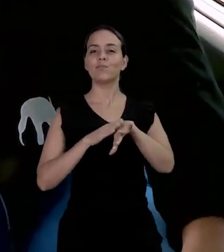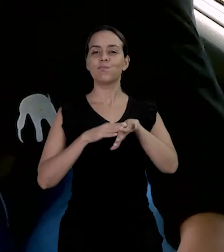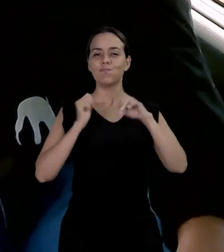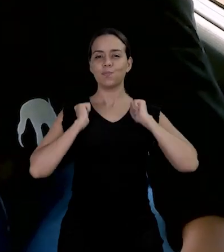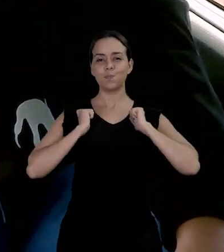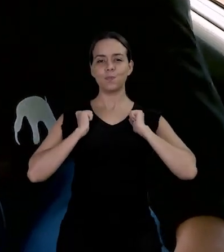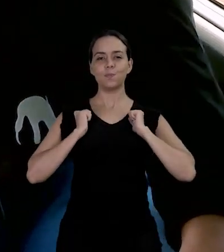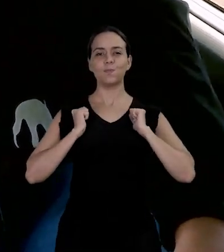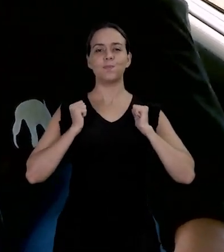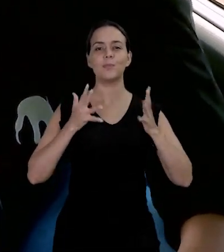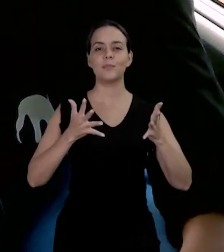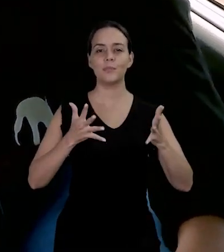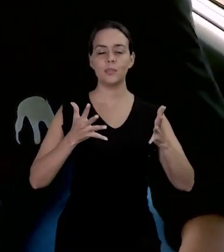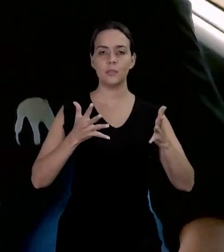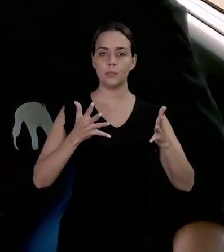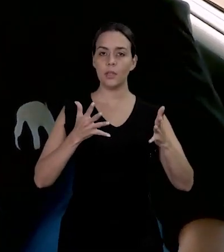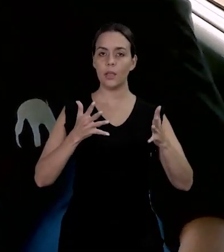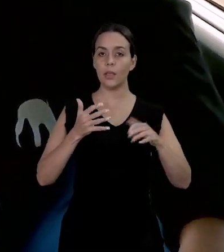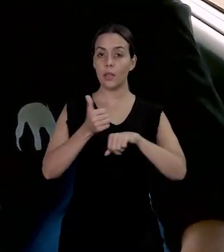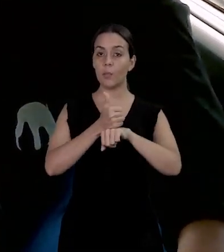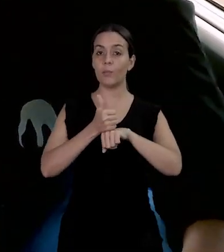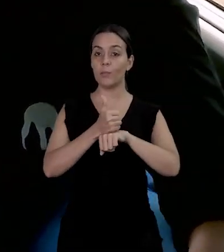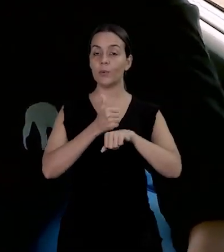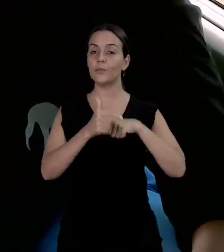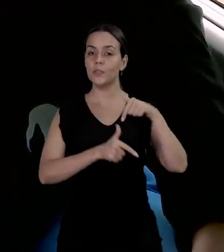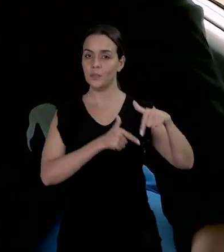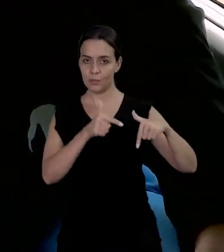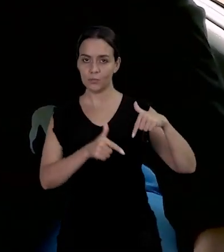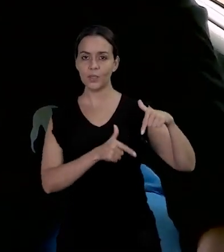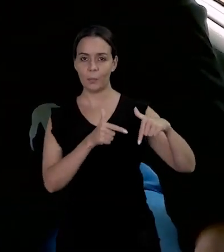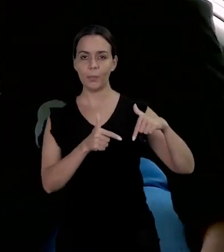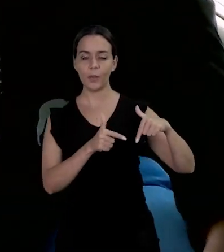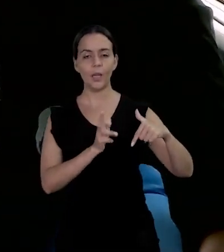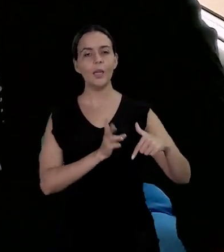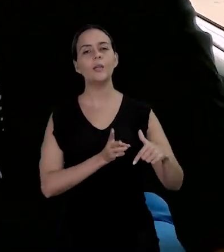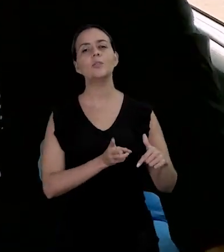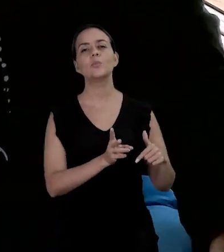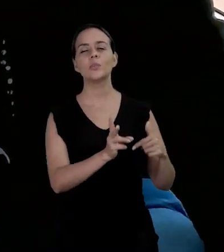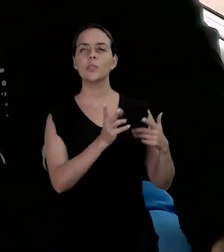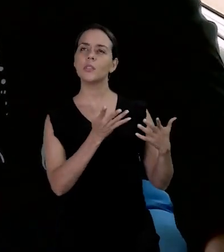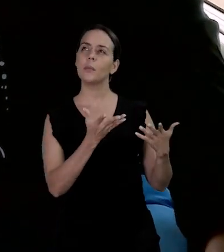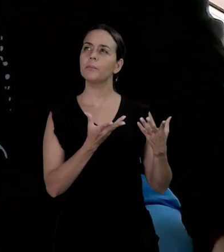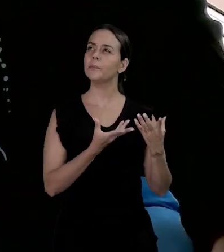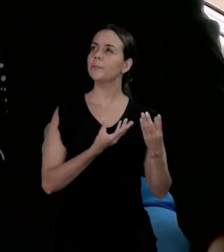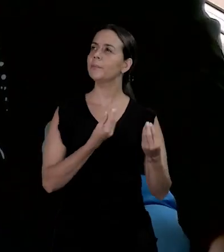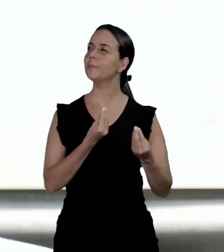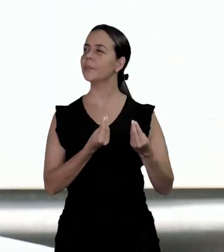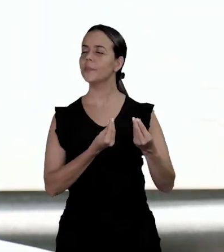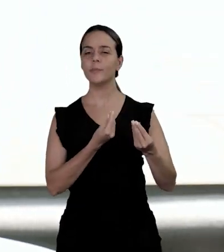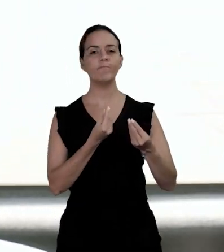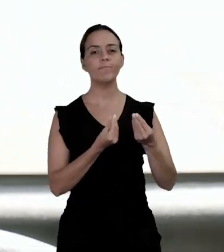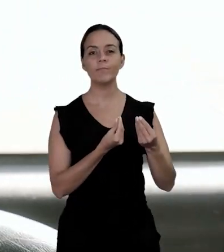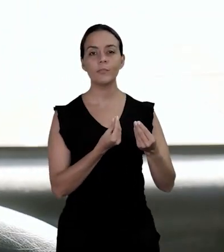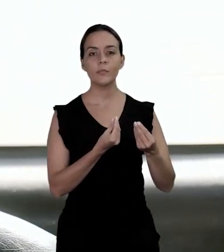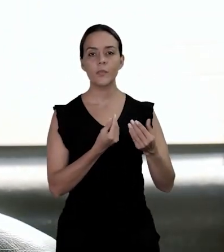é um trabalho que está constantemente num lugar em que